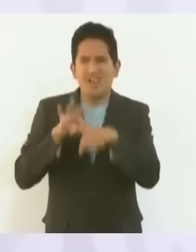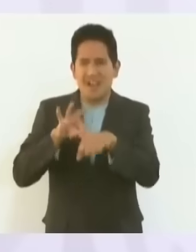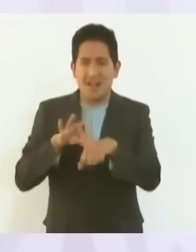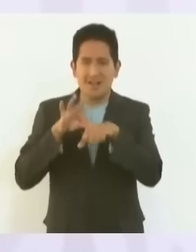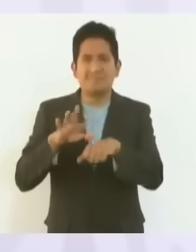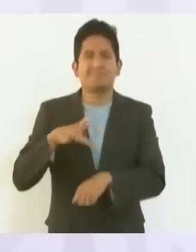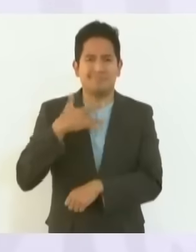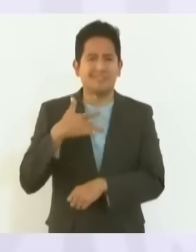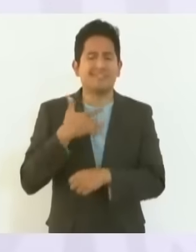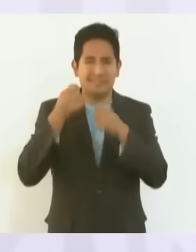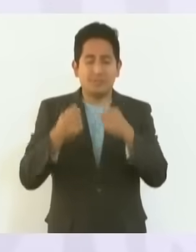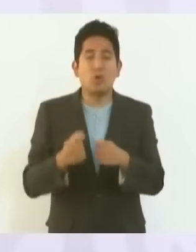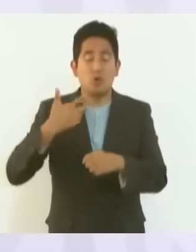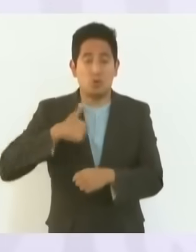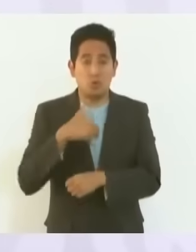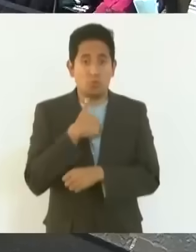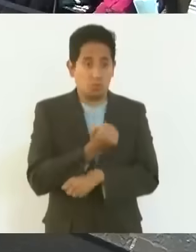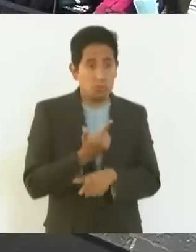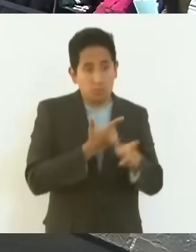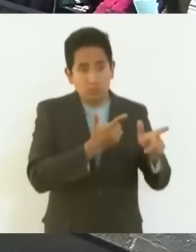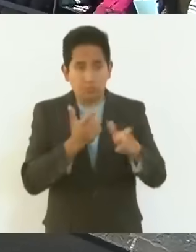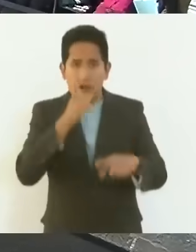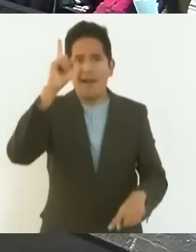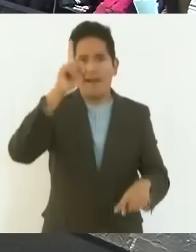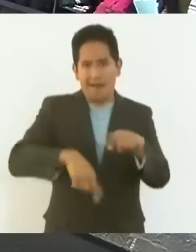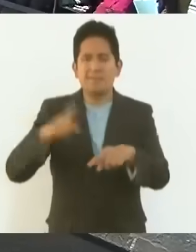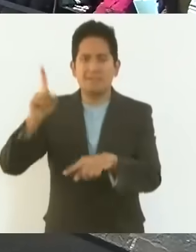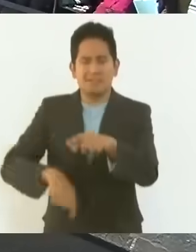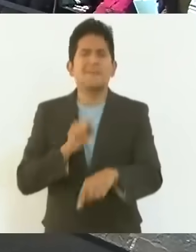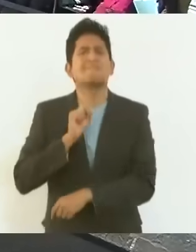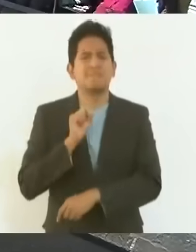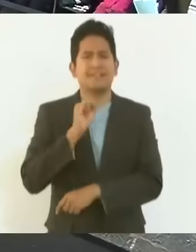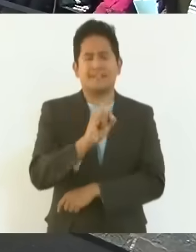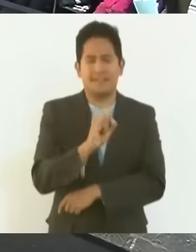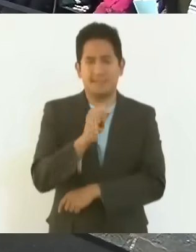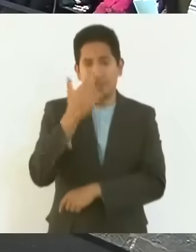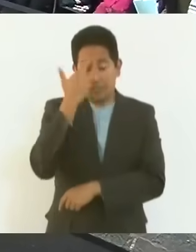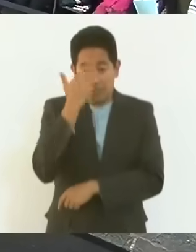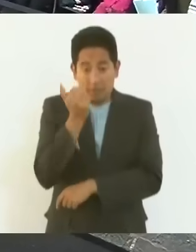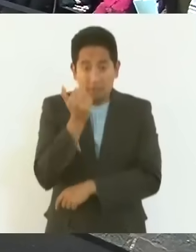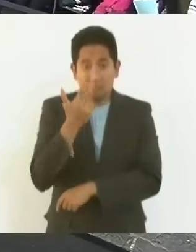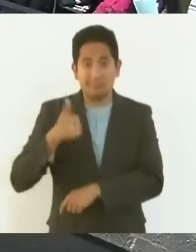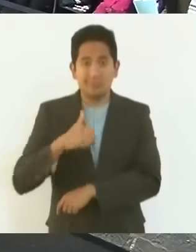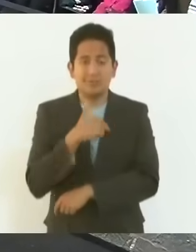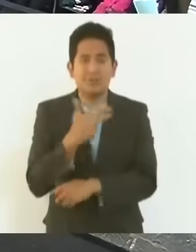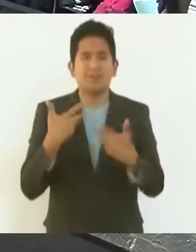Decimos sí al desarme porque entendemos que las armas no traen seguridad, sino traen